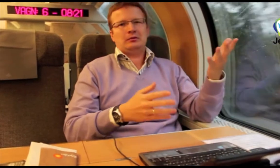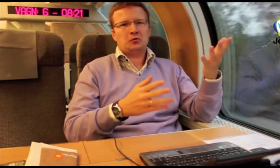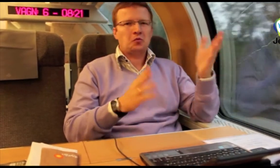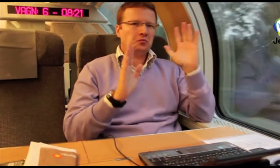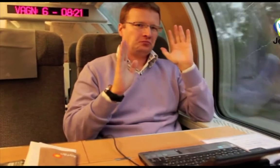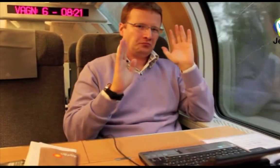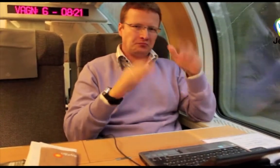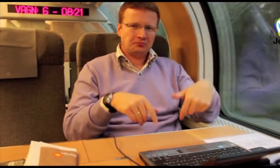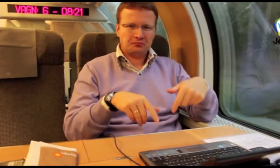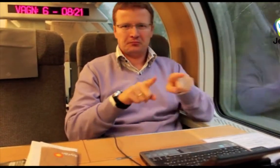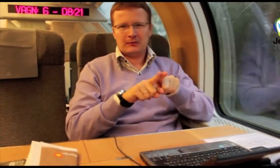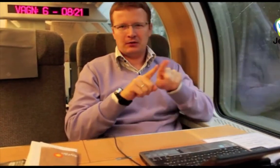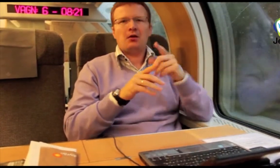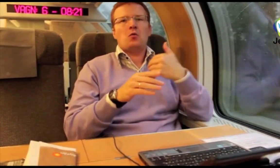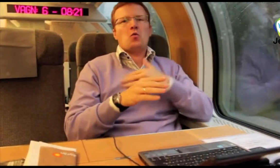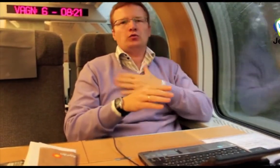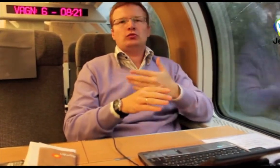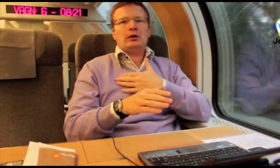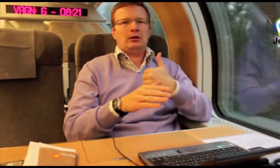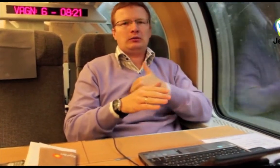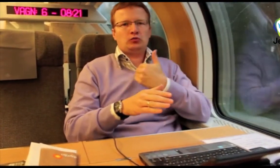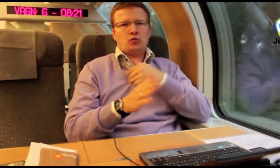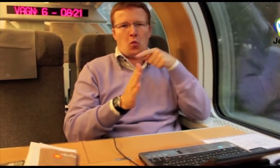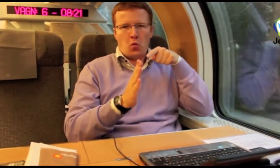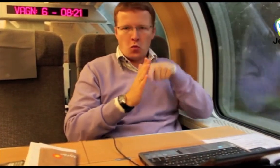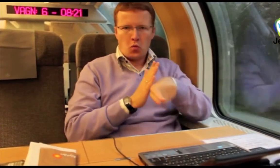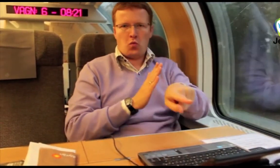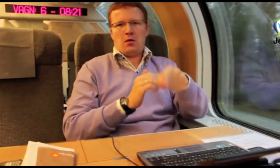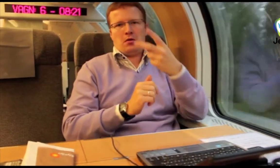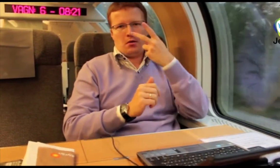Most rossz az idő... nem baj, Mert egy iskolába megyünk csak látogatóba.